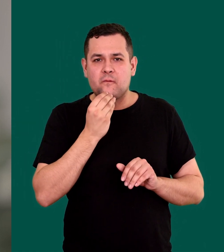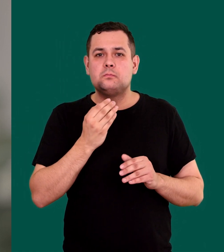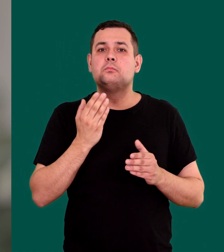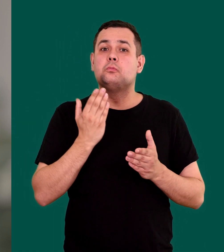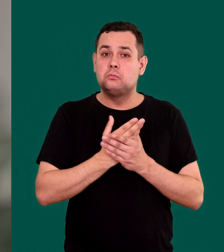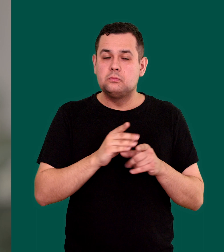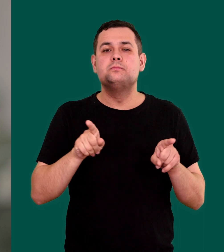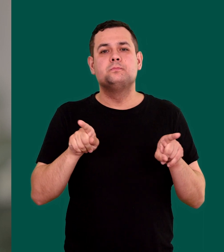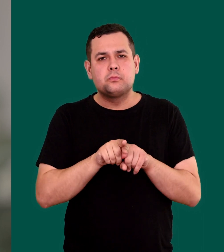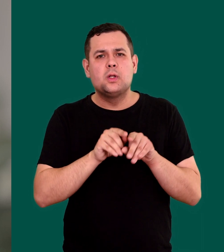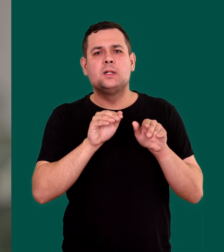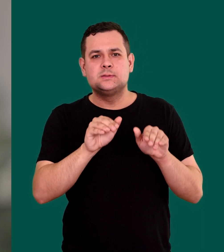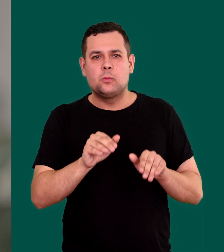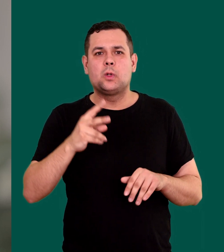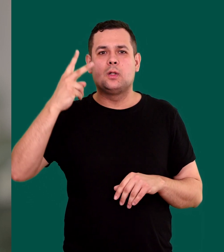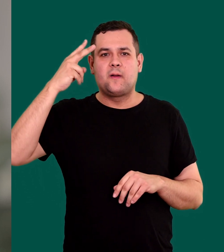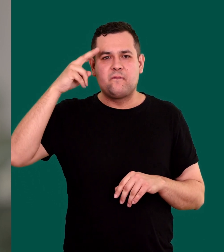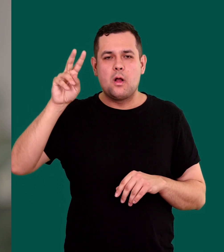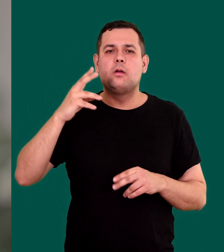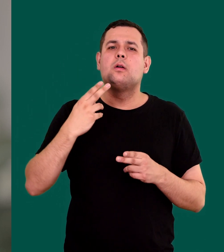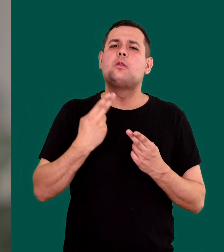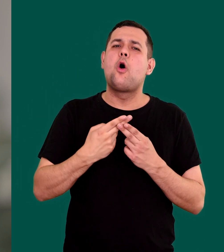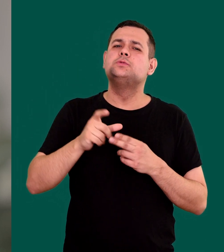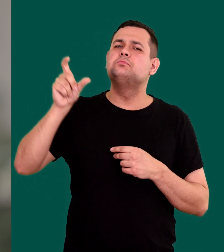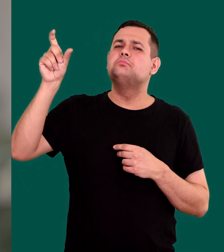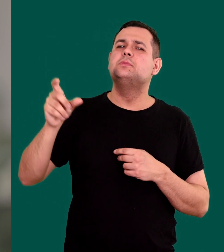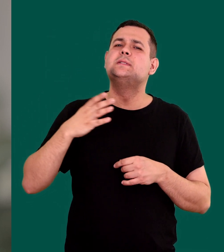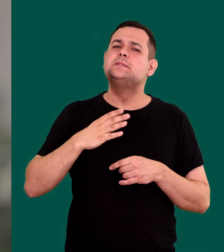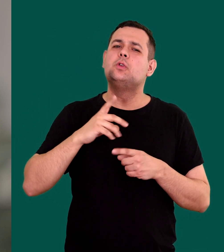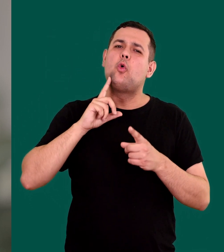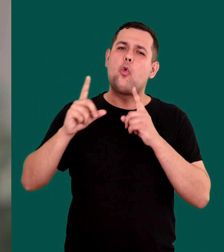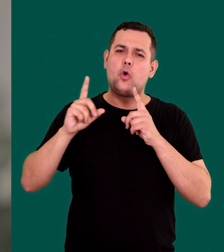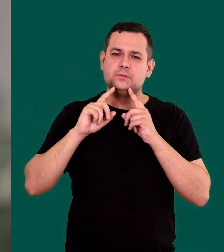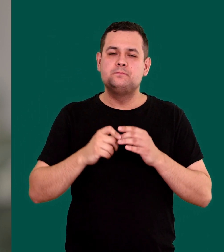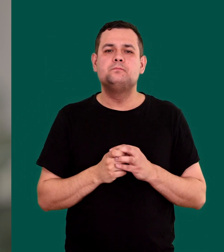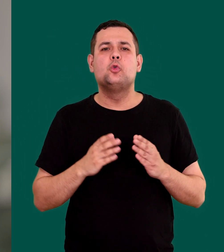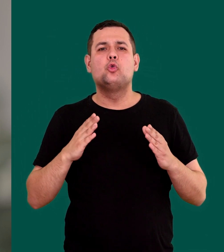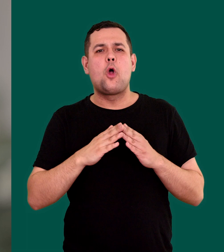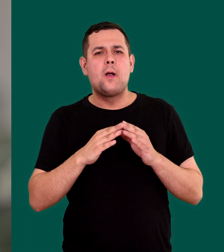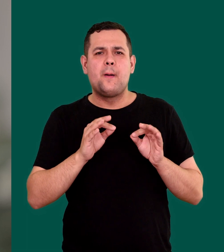To, či budú zásoby vína, závisí od dohody. Potom doma začnem s prípravami.